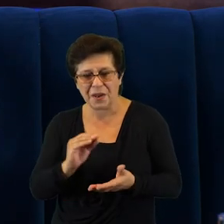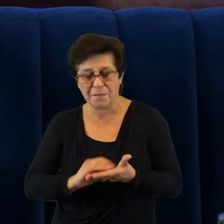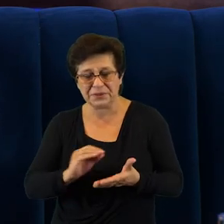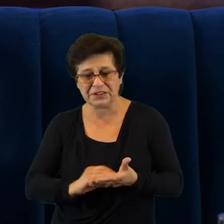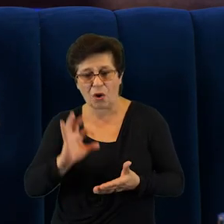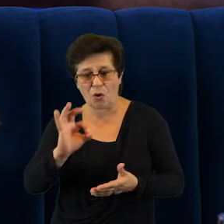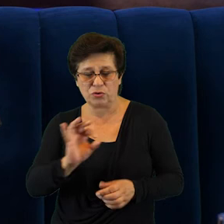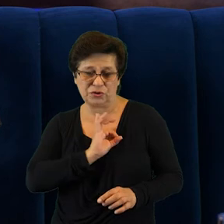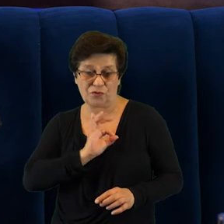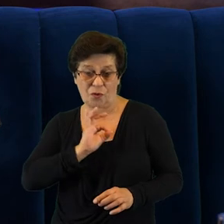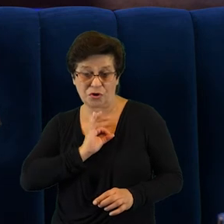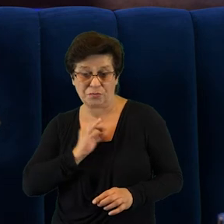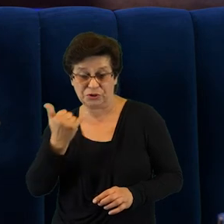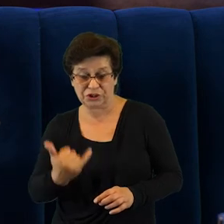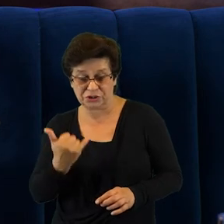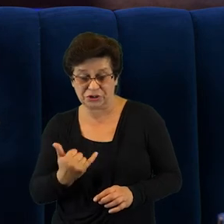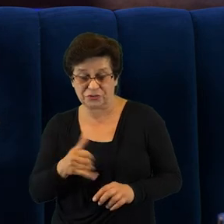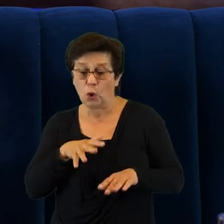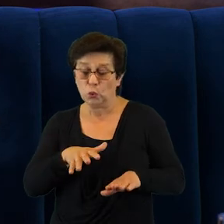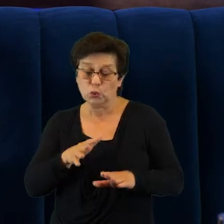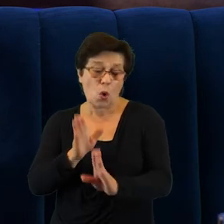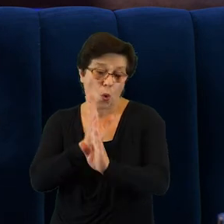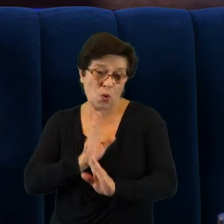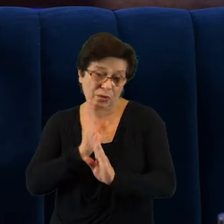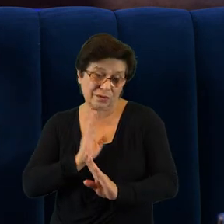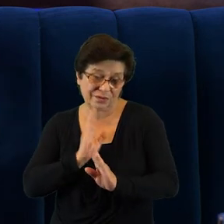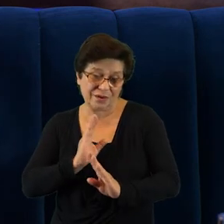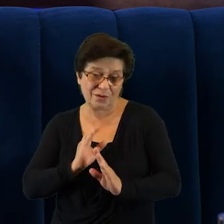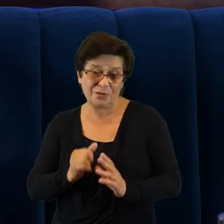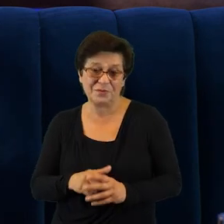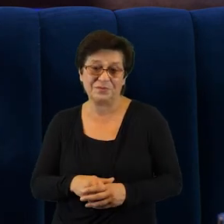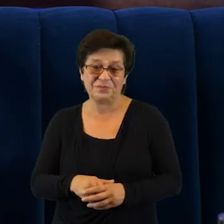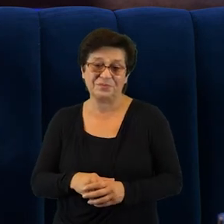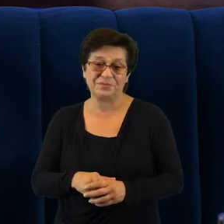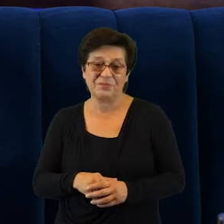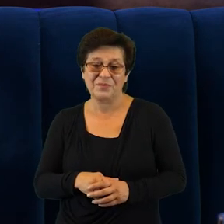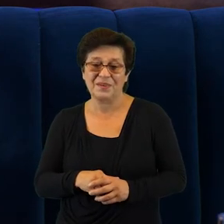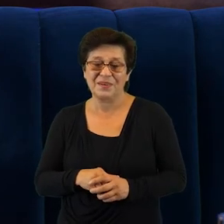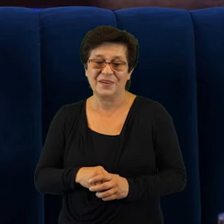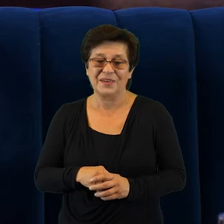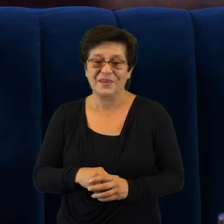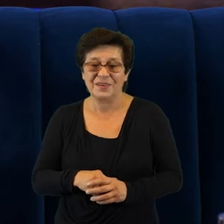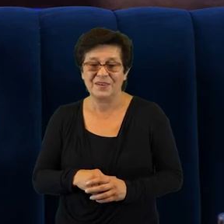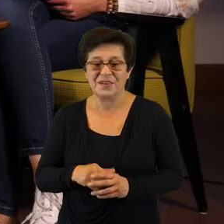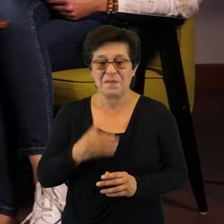wiele też ukrywając, o tym wiemy. I stwarzając jakiś wizerunek.